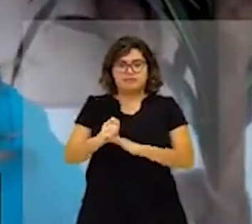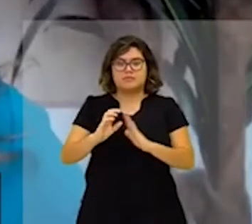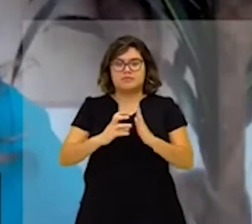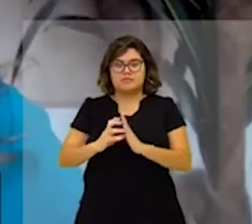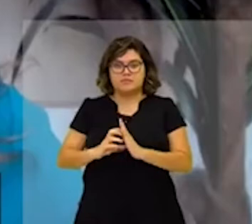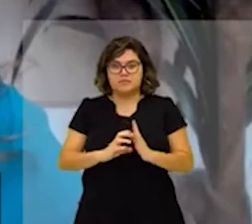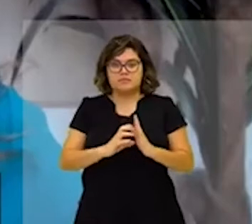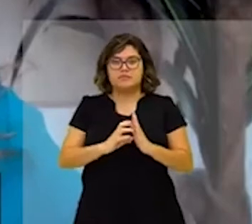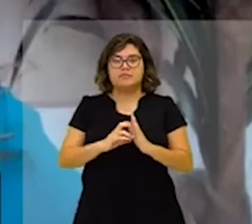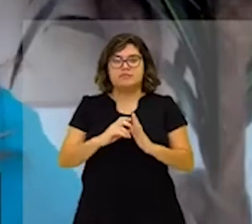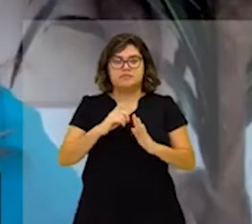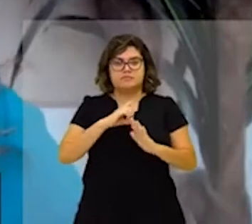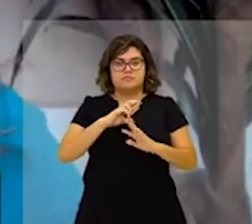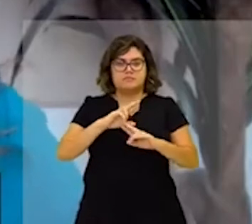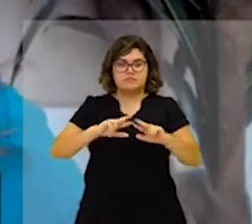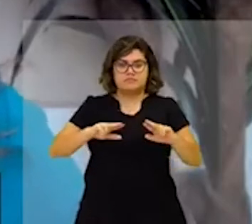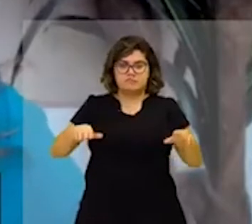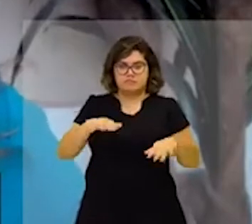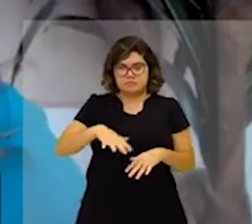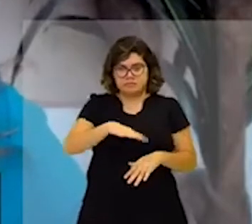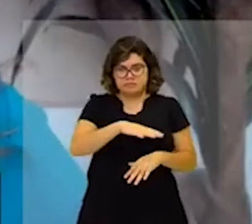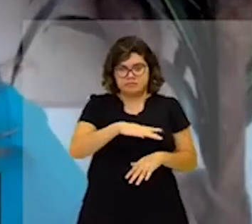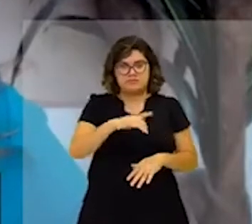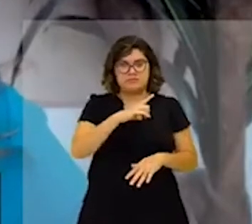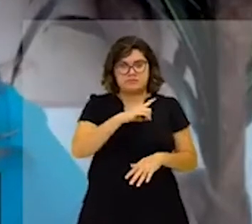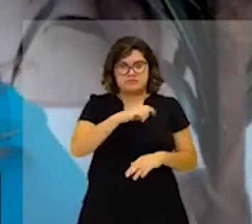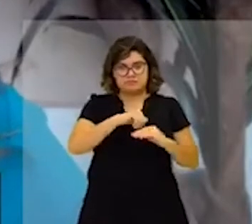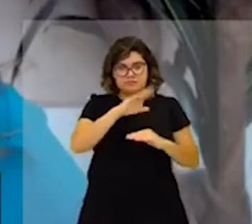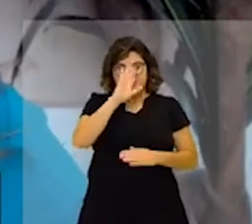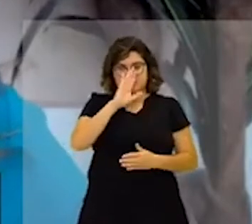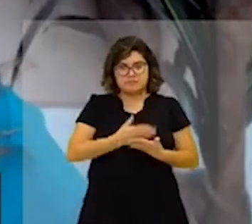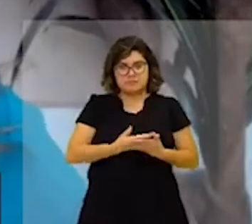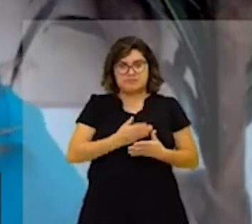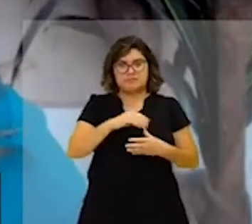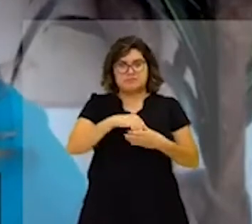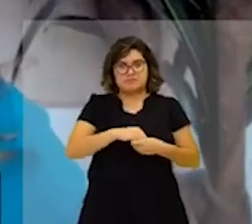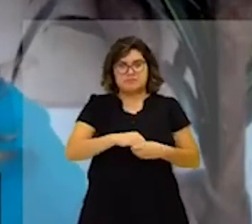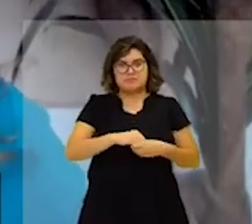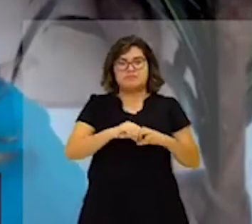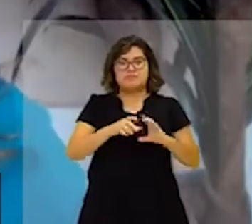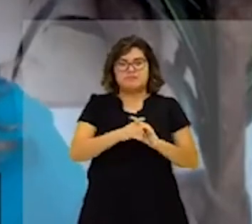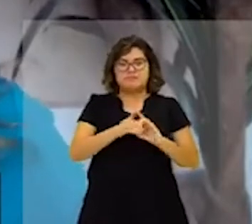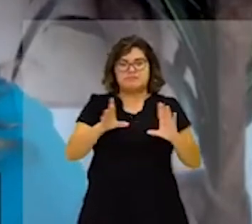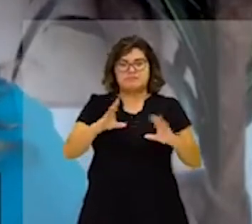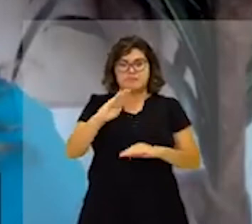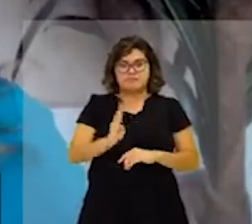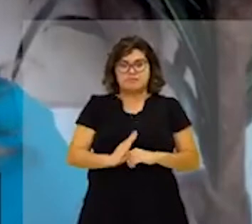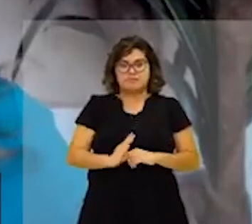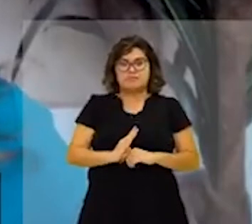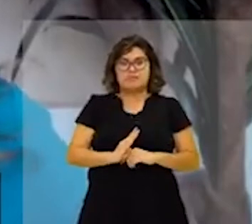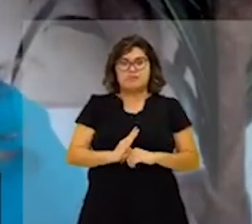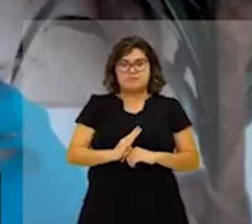que hoje possuem maior criticidade para a democracia brasileira o controle de uso de